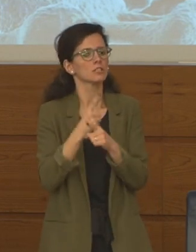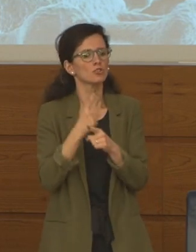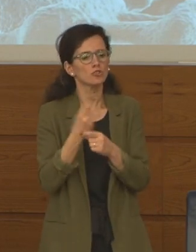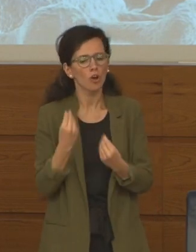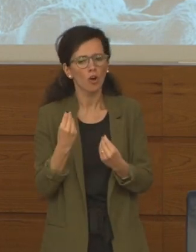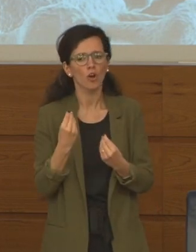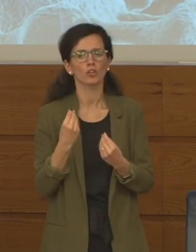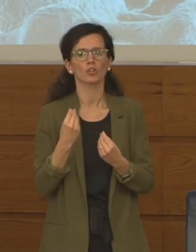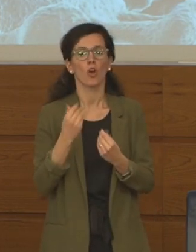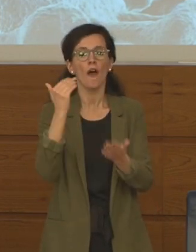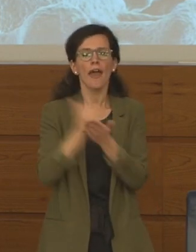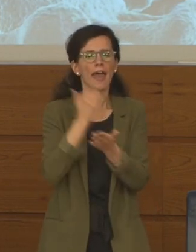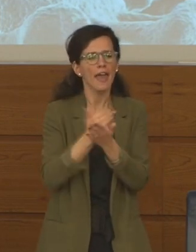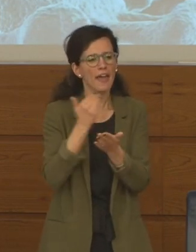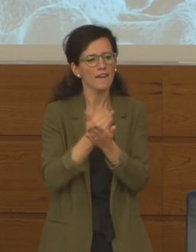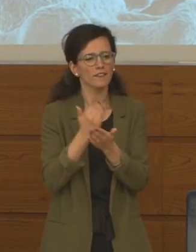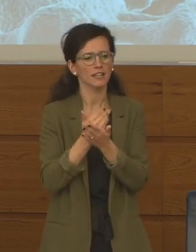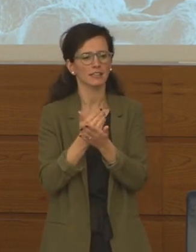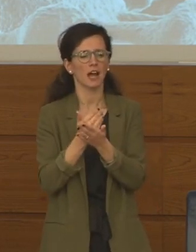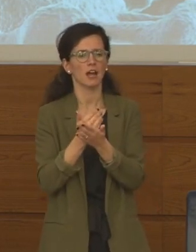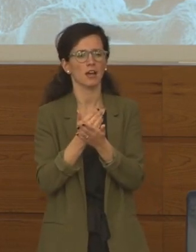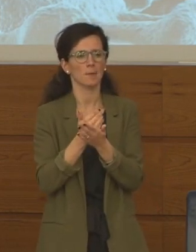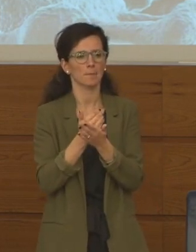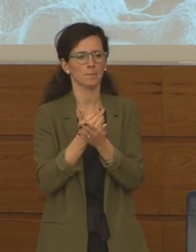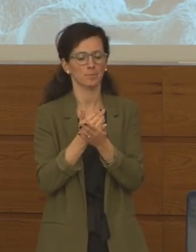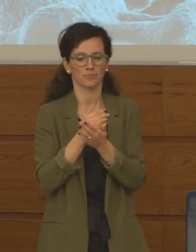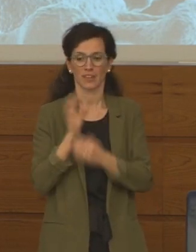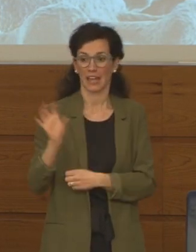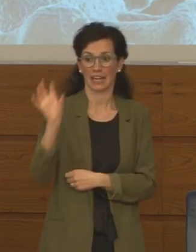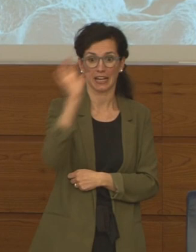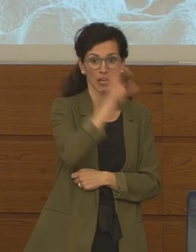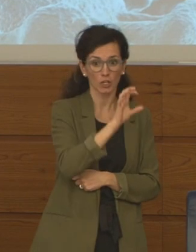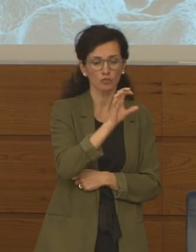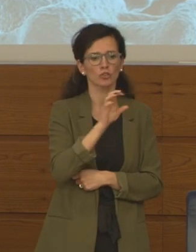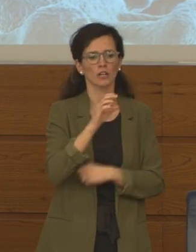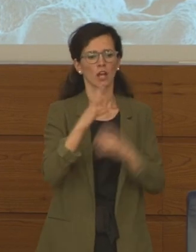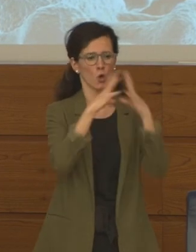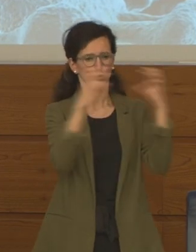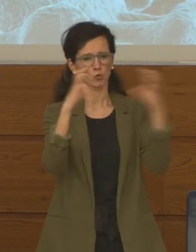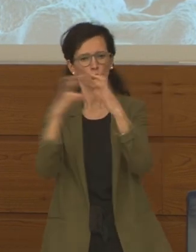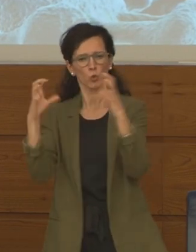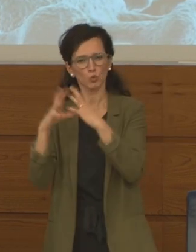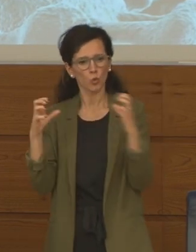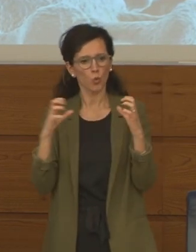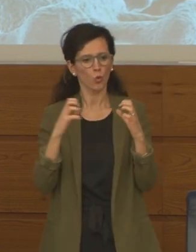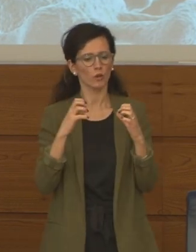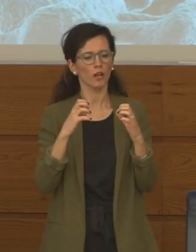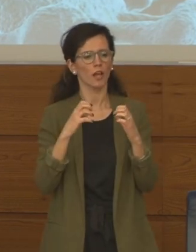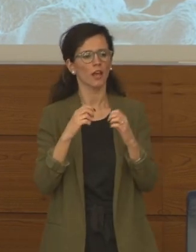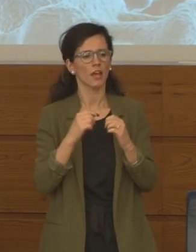corsa da parte delle singole regioni, delle singole strutture all'acquisizione